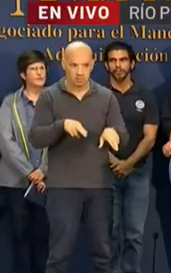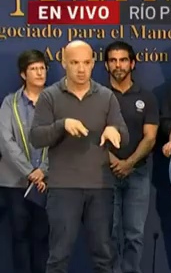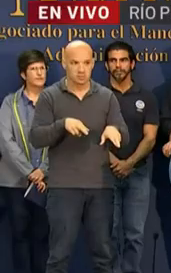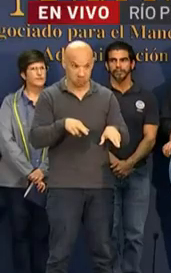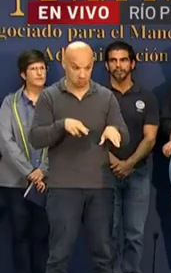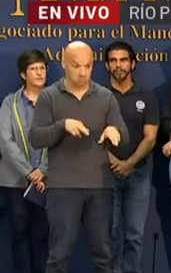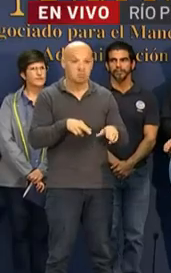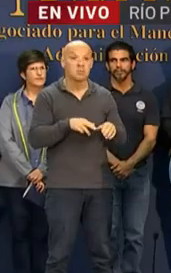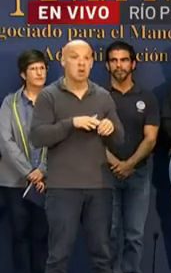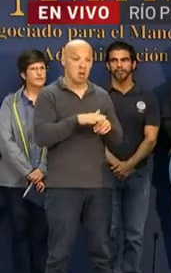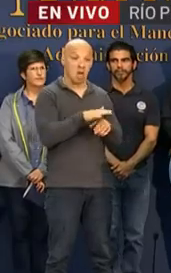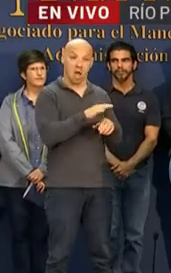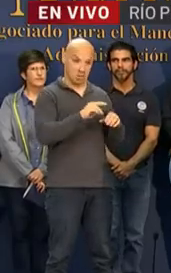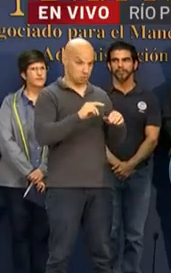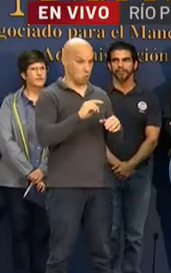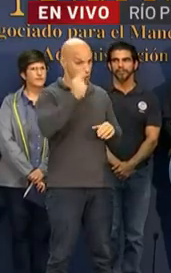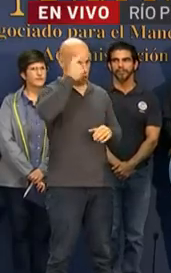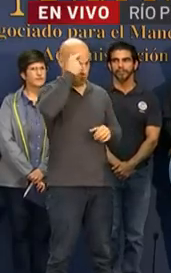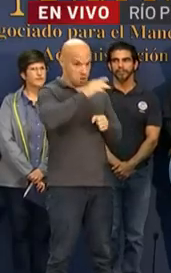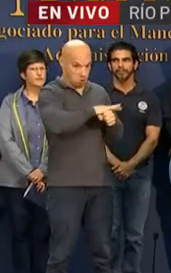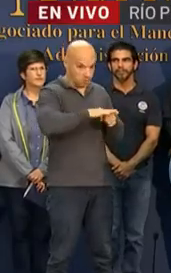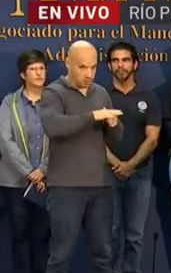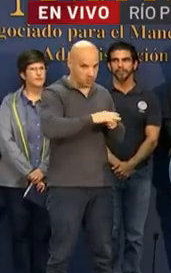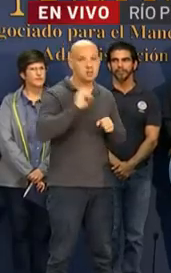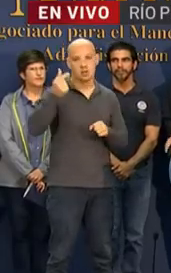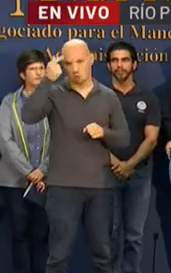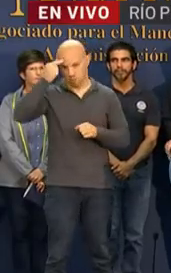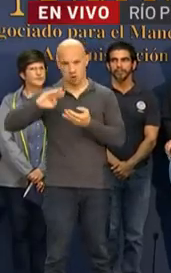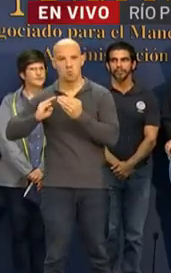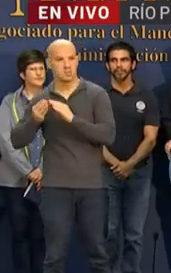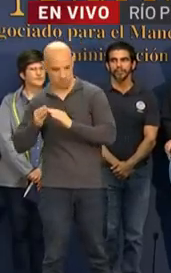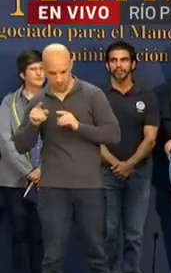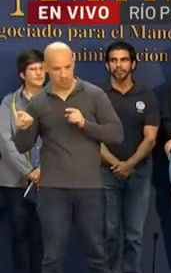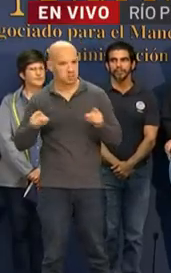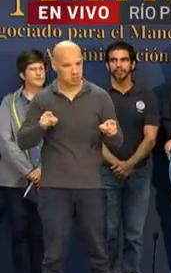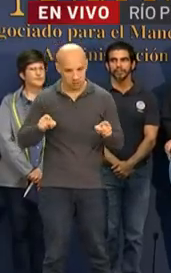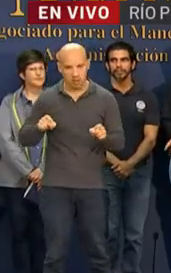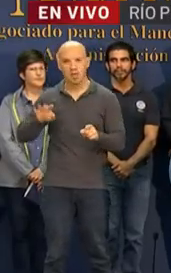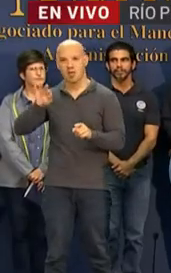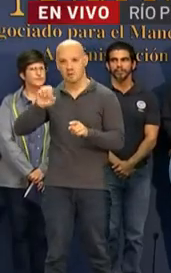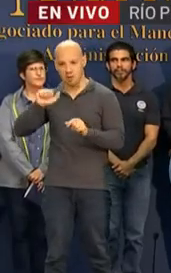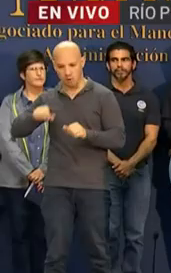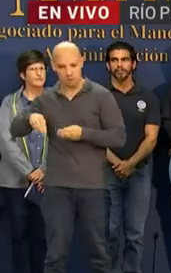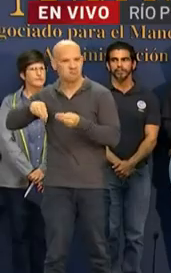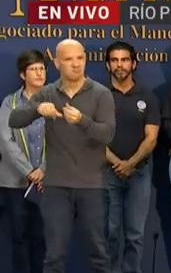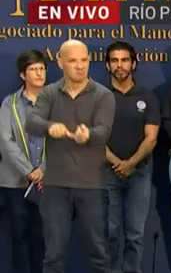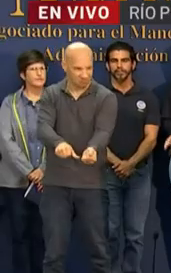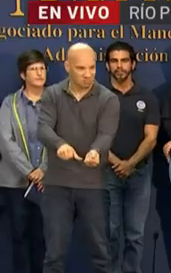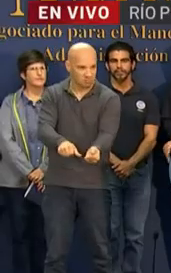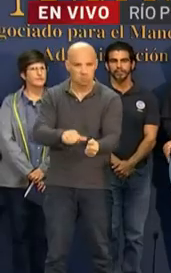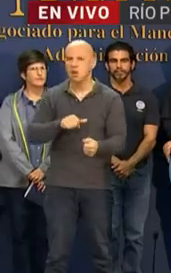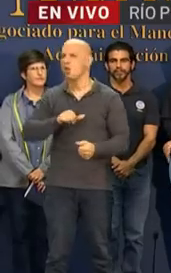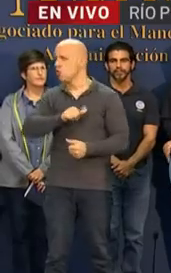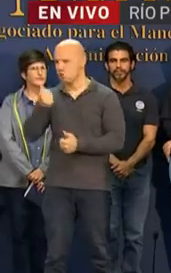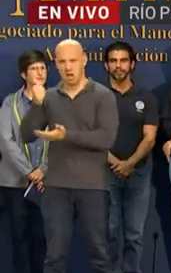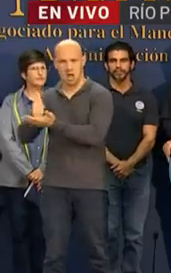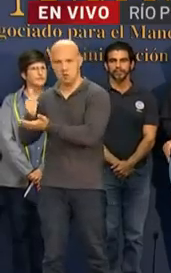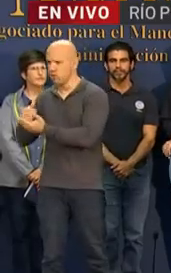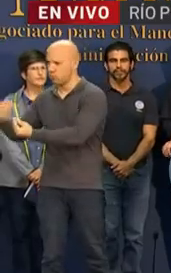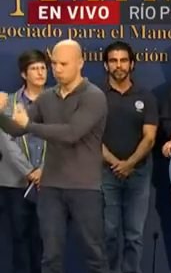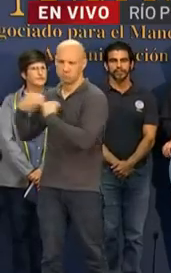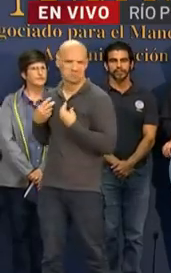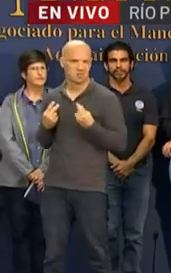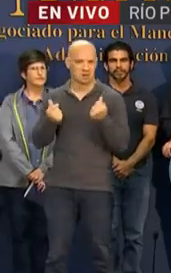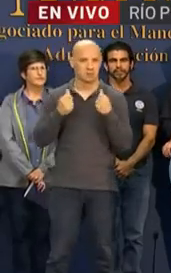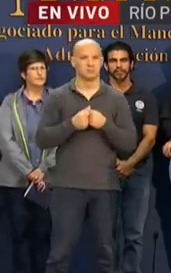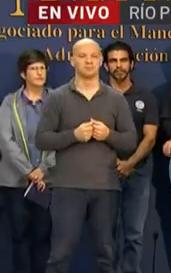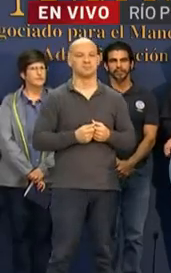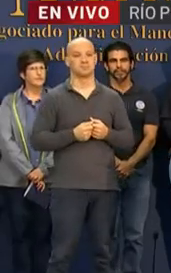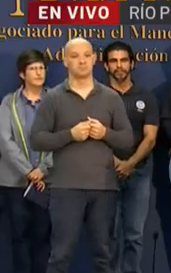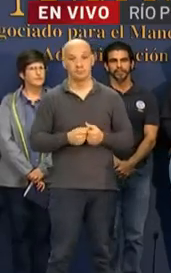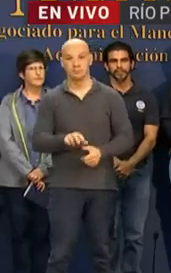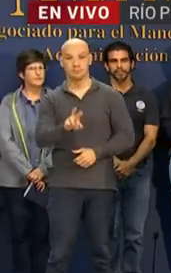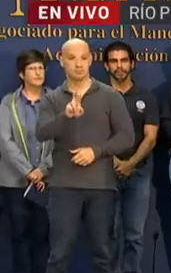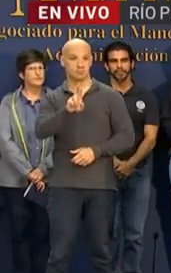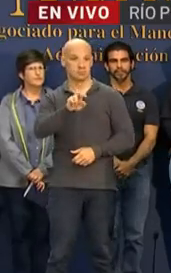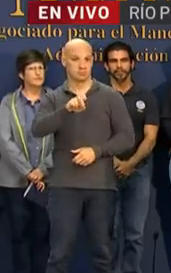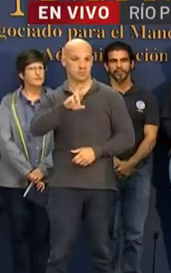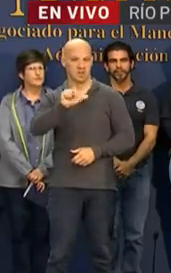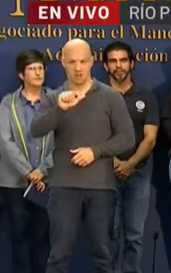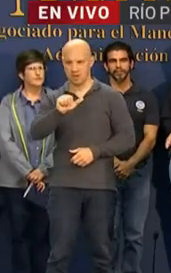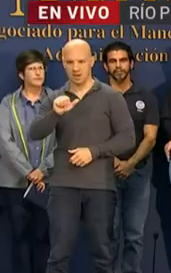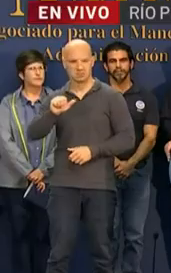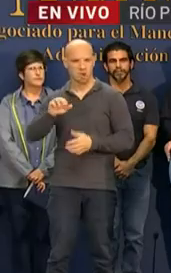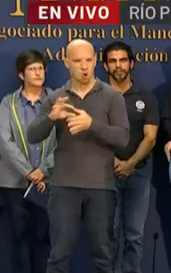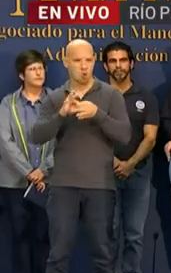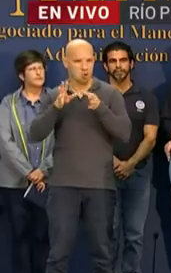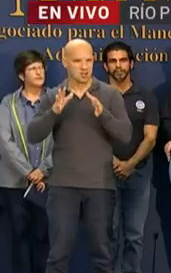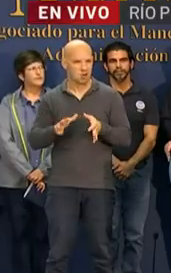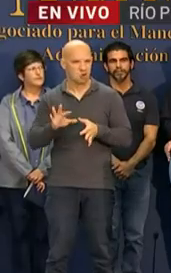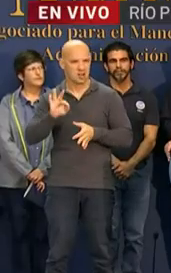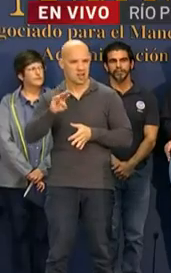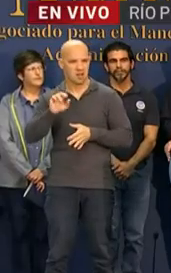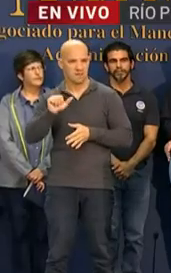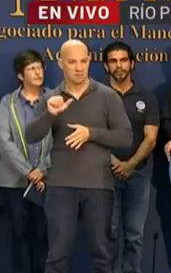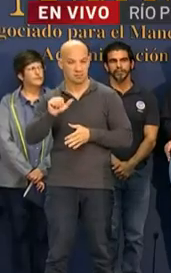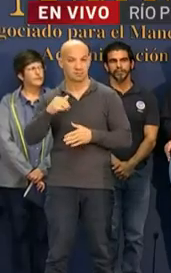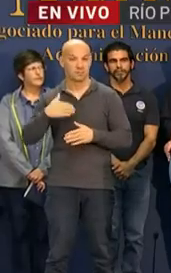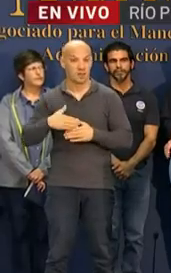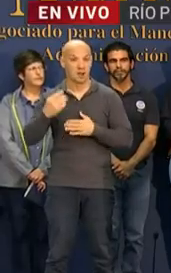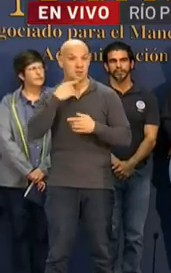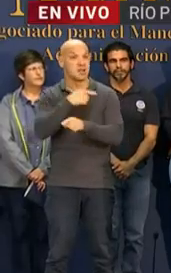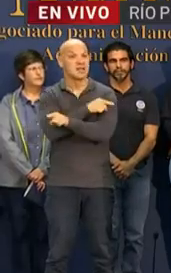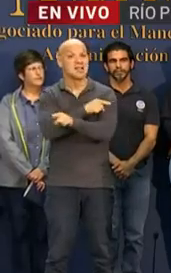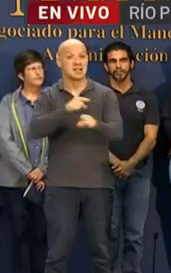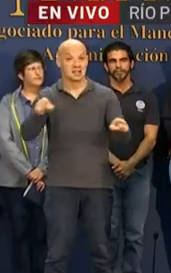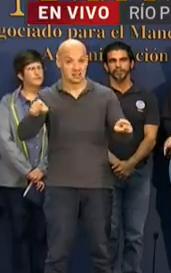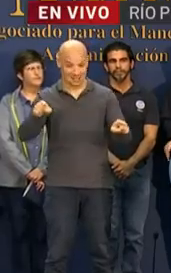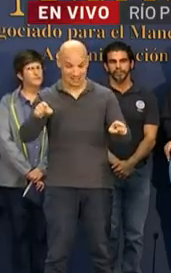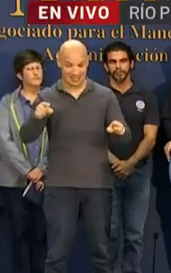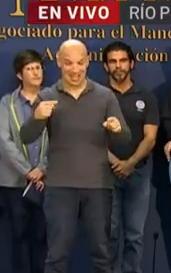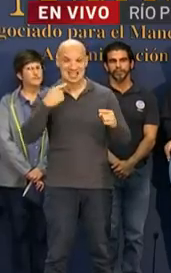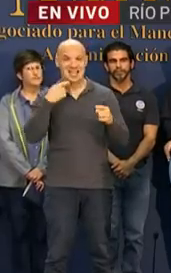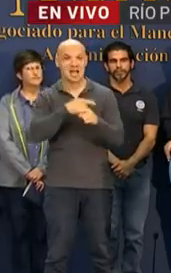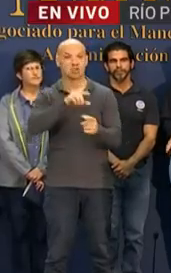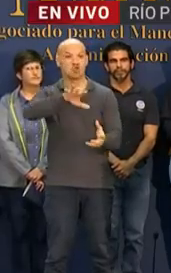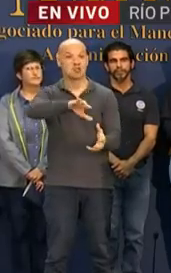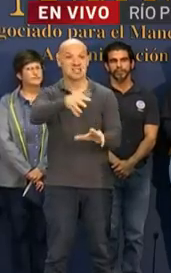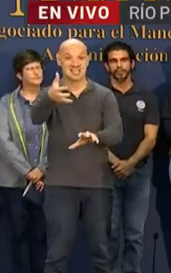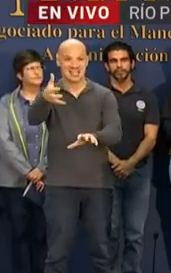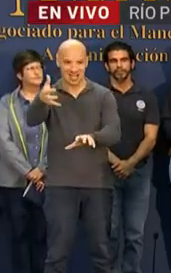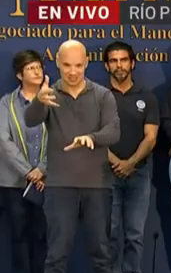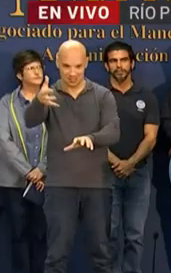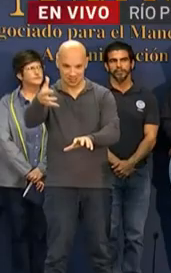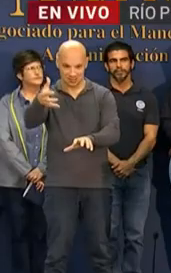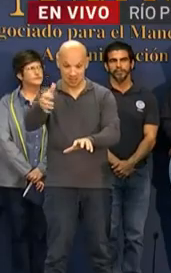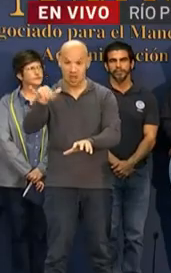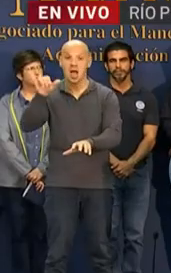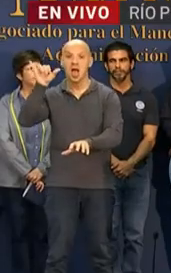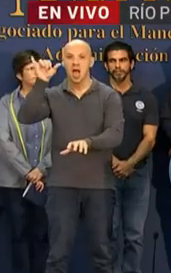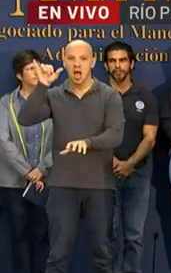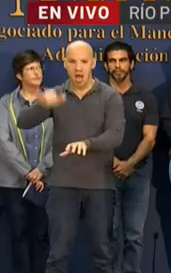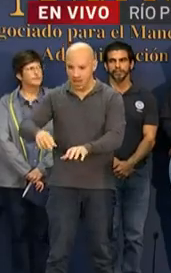DE LAS HORAS EXTRAS QUE ESTARÁN